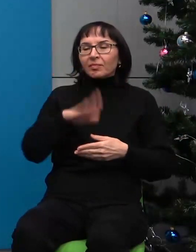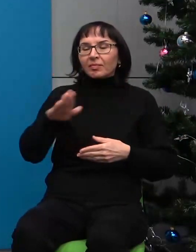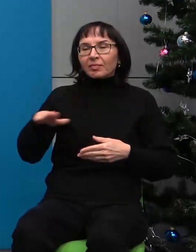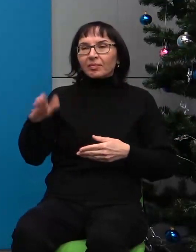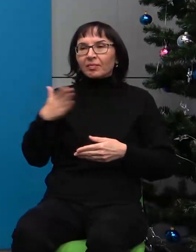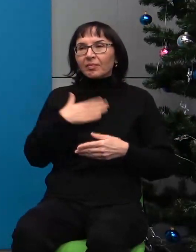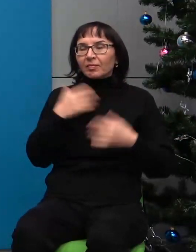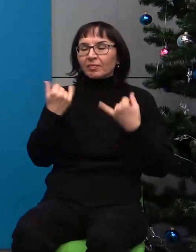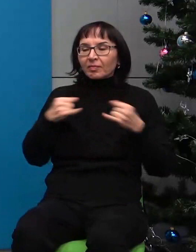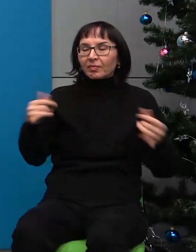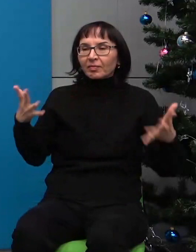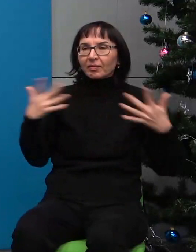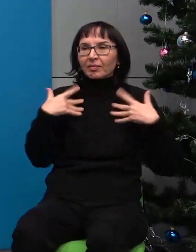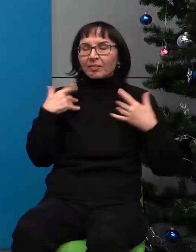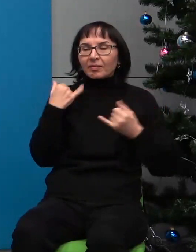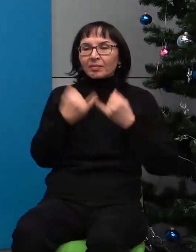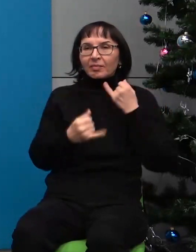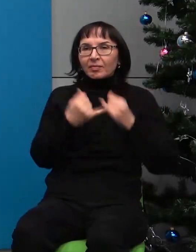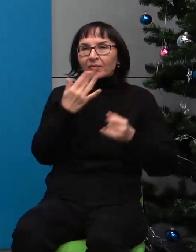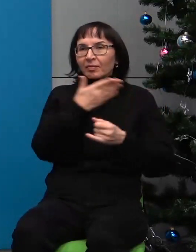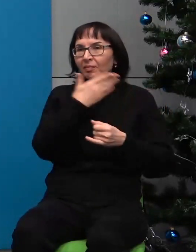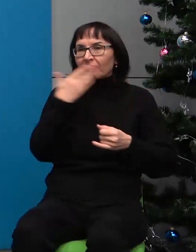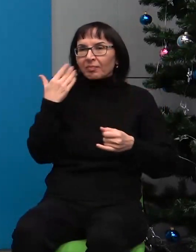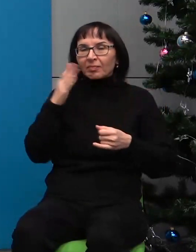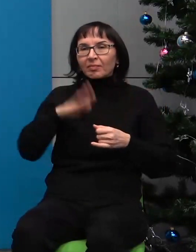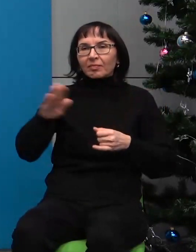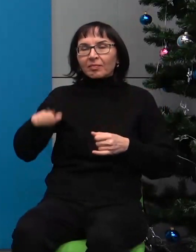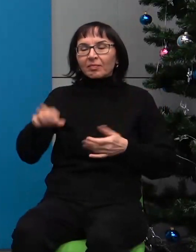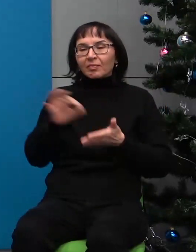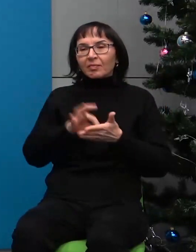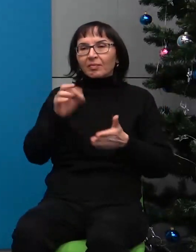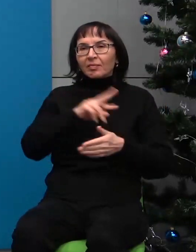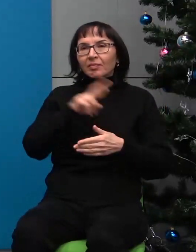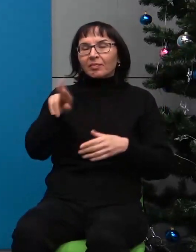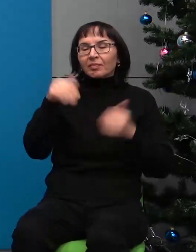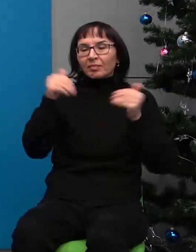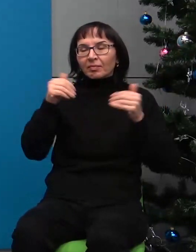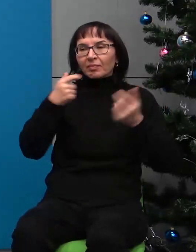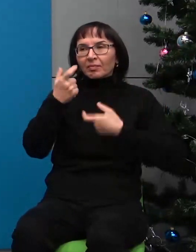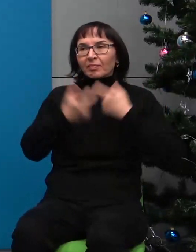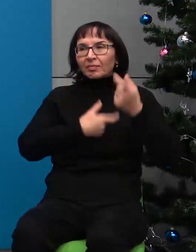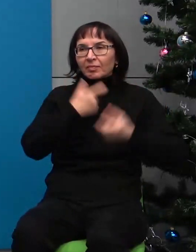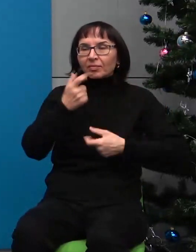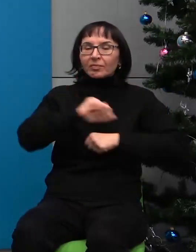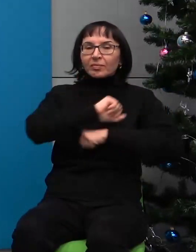Jak się jeszcze nie ma dzieci, pewne rzeczy można zrobić, więc też coś za coś,